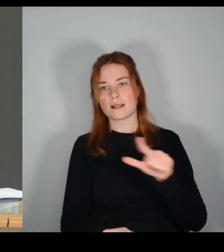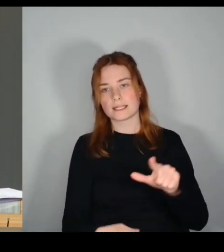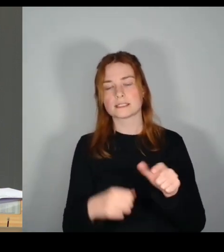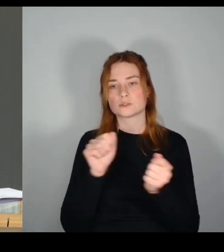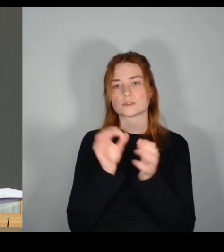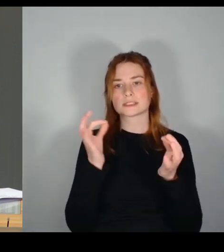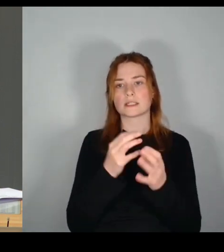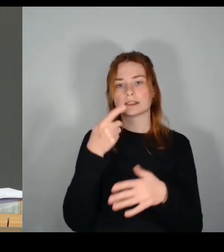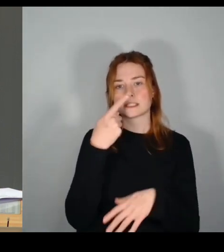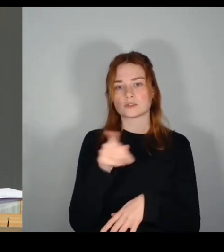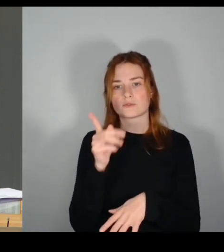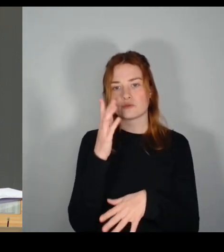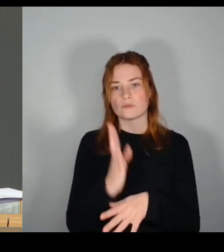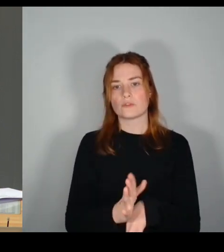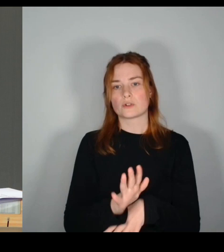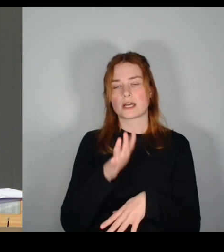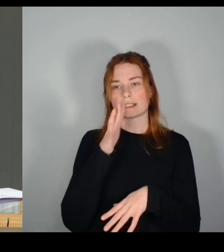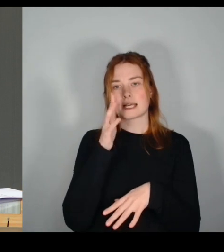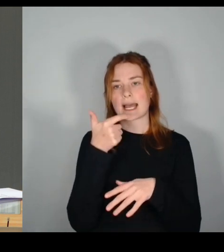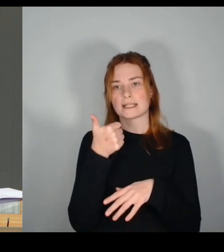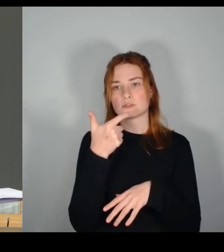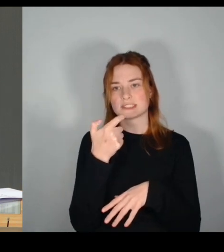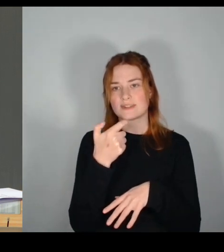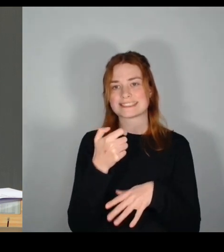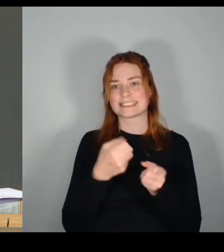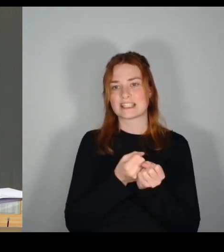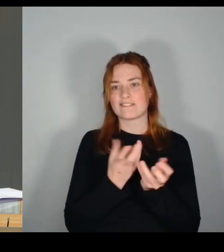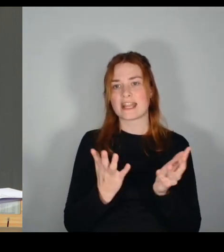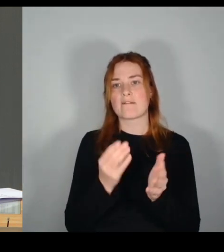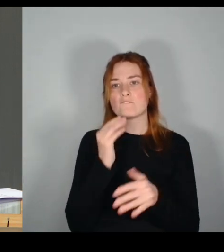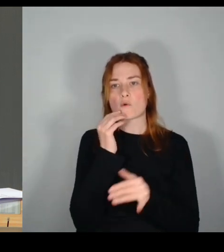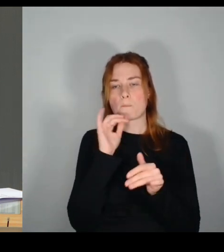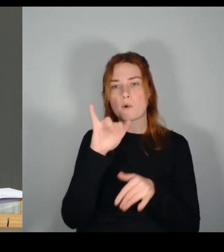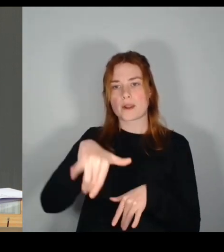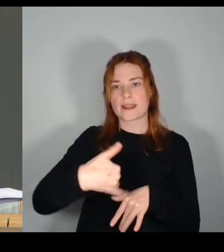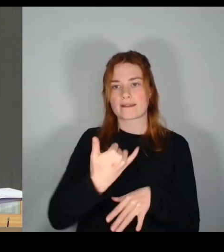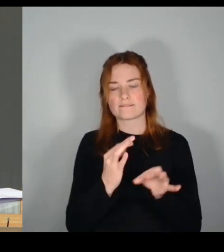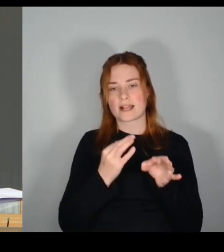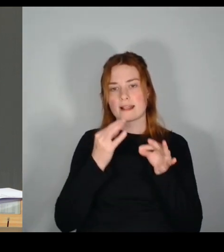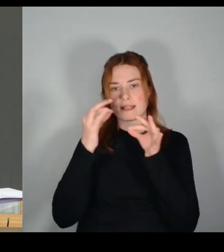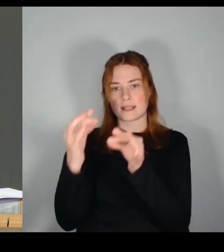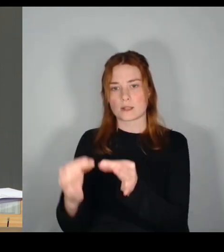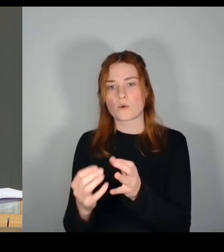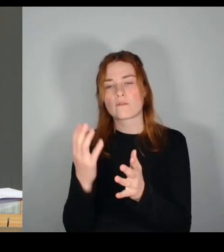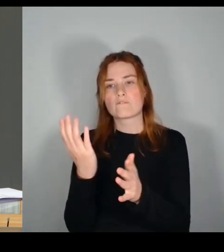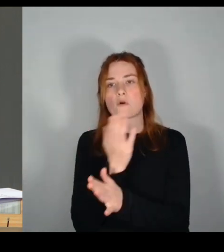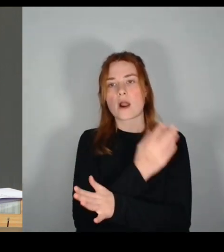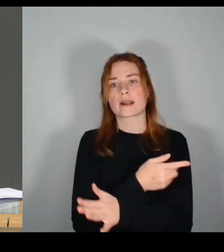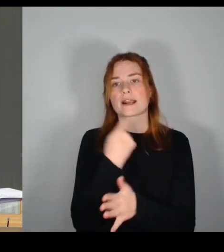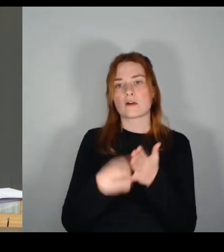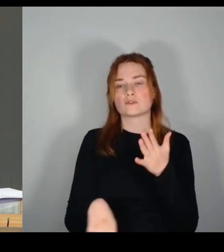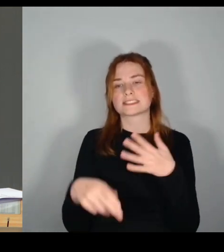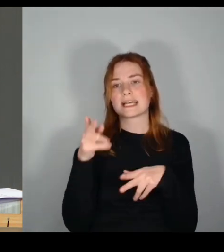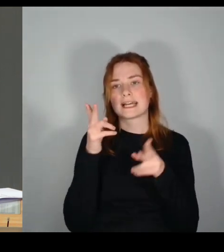kommunales Vorkaufsrecht für das Tuntenhaus in der Kastanienallee 86 in der Beratung. Die Fraktion Bündnis 90 Die Grünen